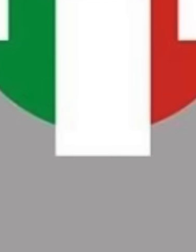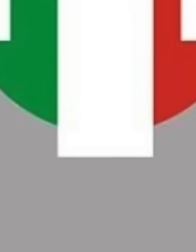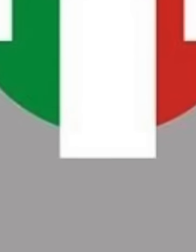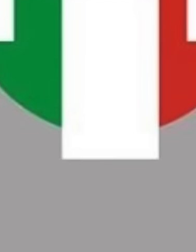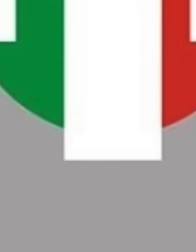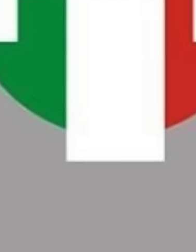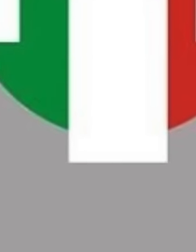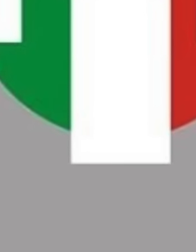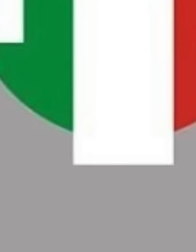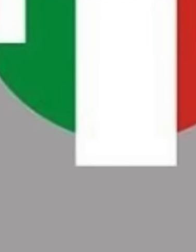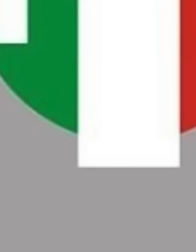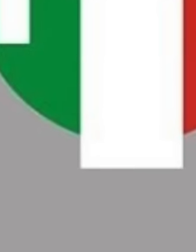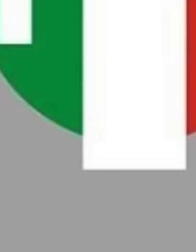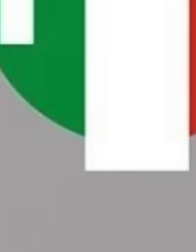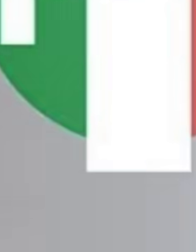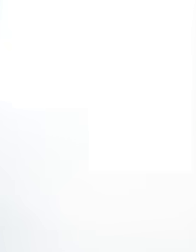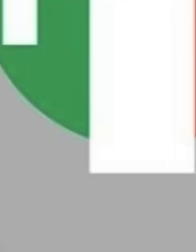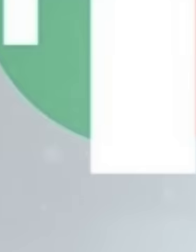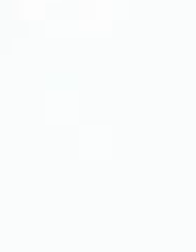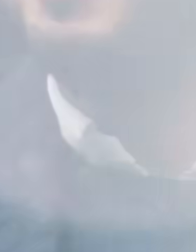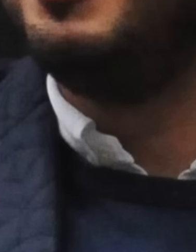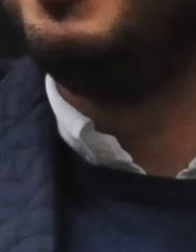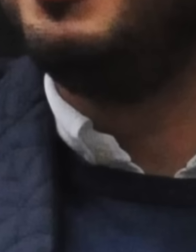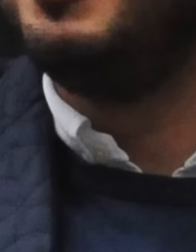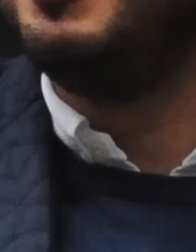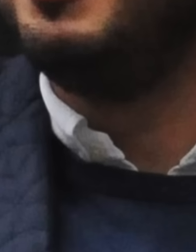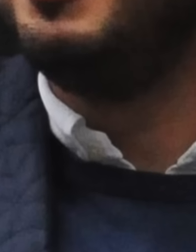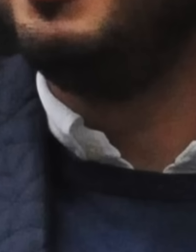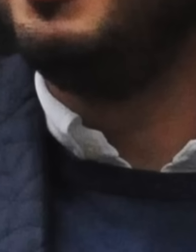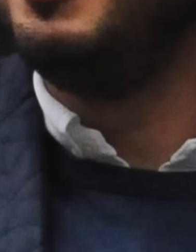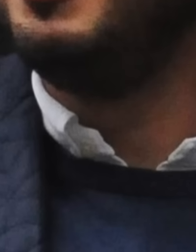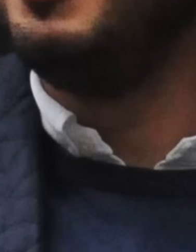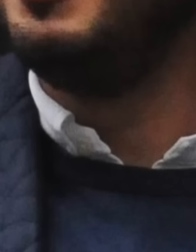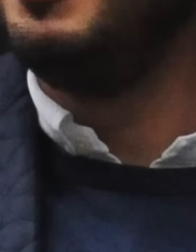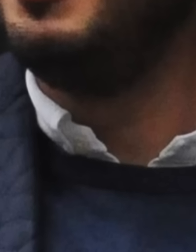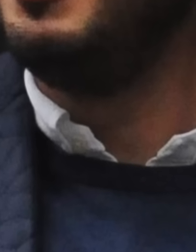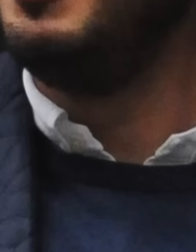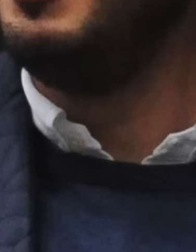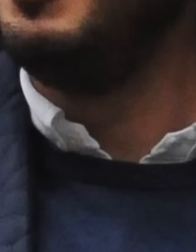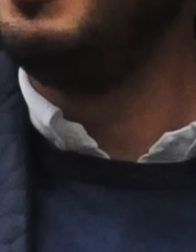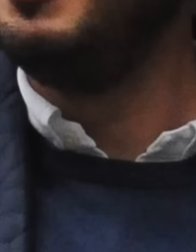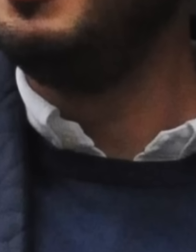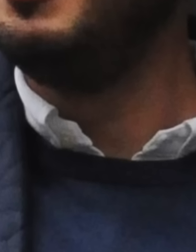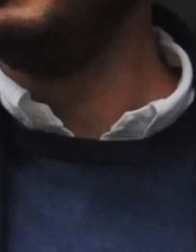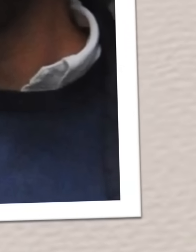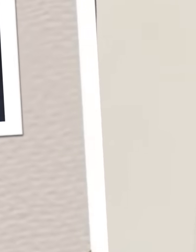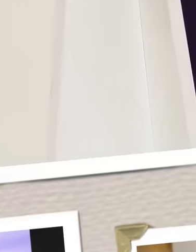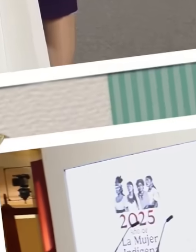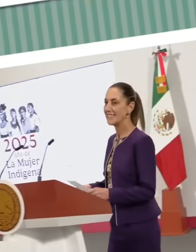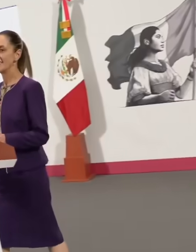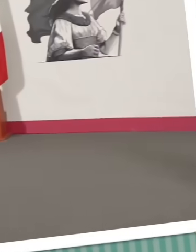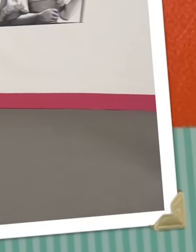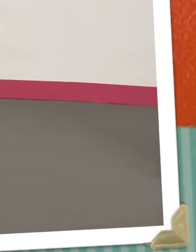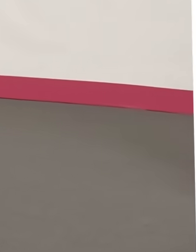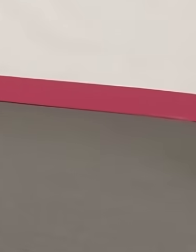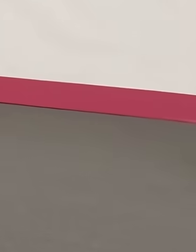no les agrada esta noticia, ya que ellos siempre están buscando como dejar en mal a la presidenta.